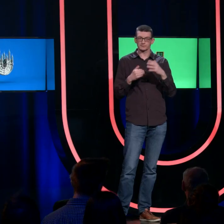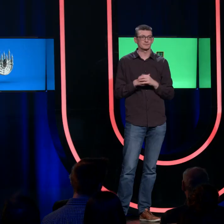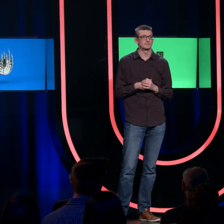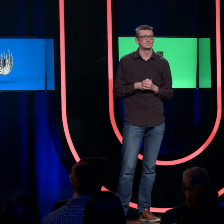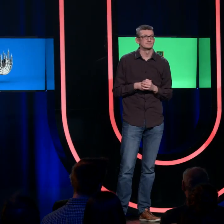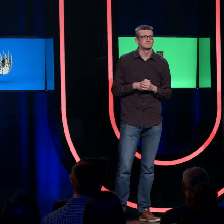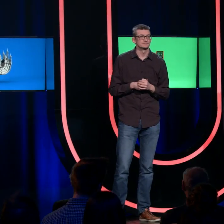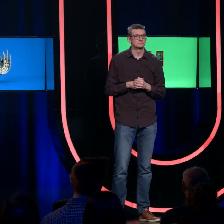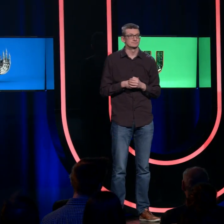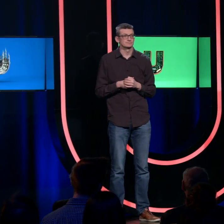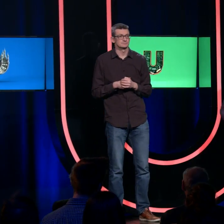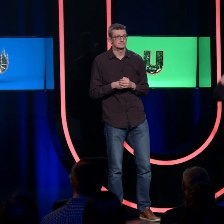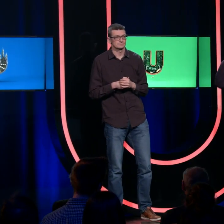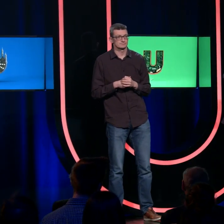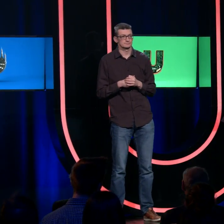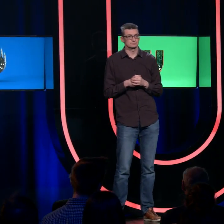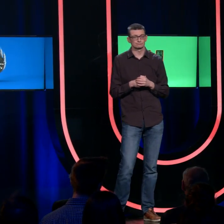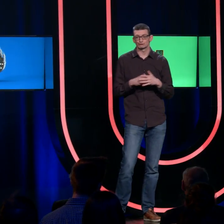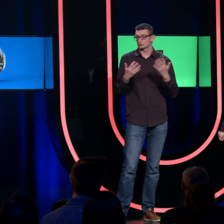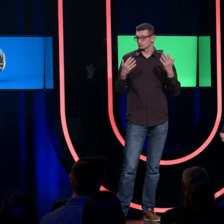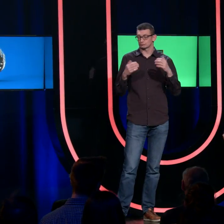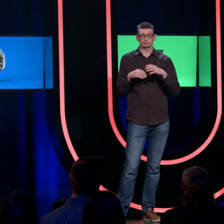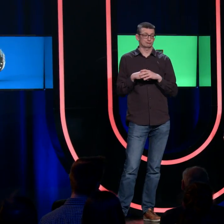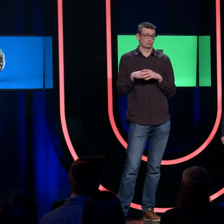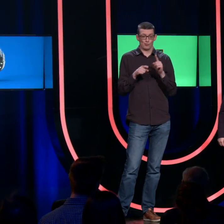Maar het laatste is in elk geval Trump, uiteraard.